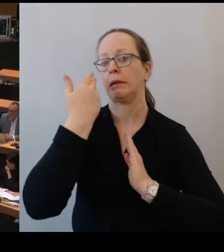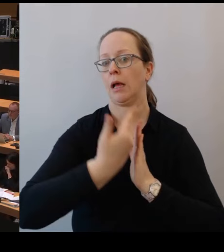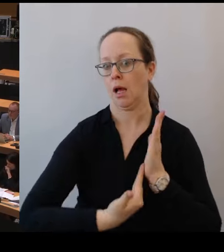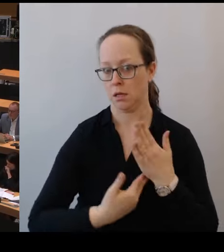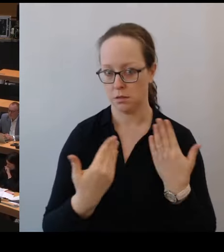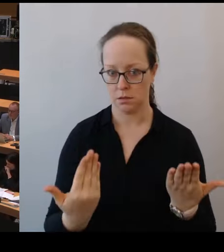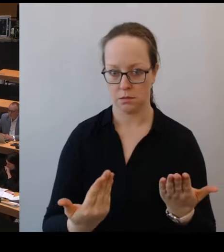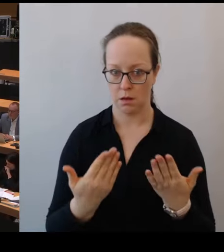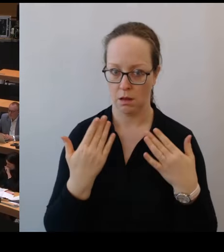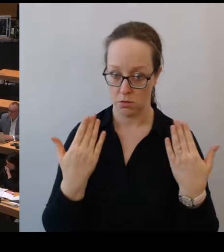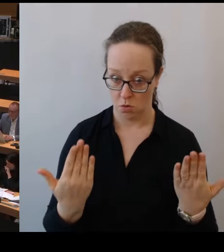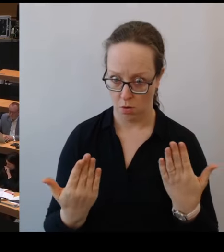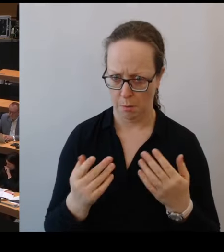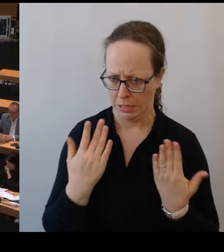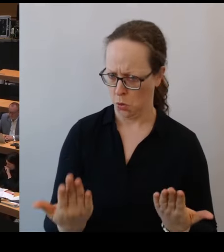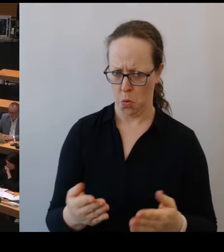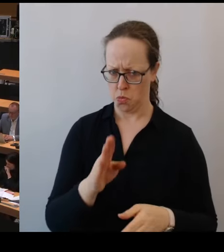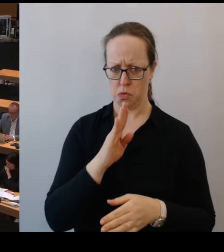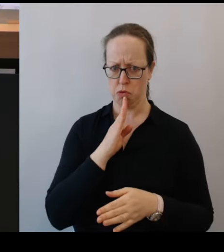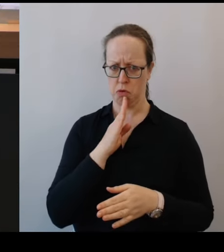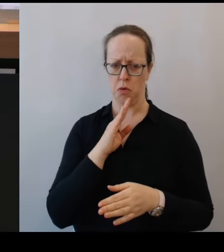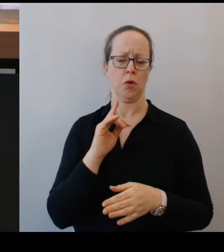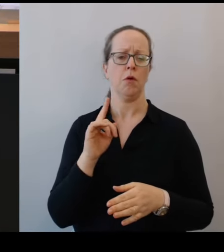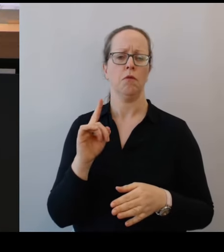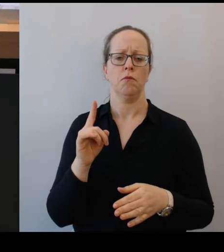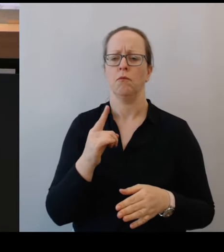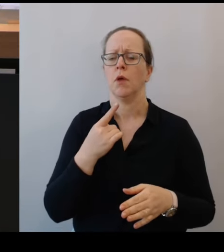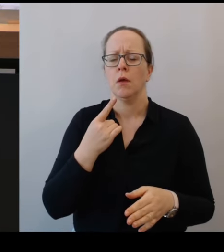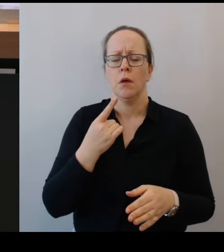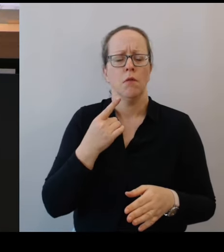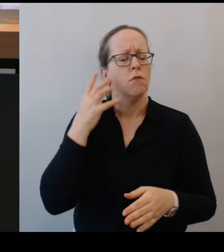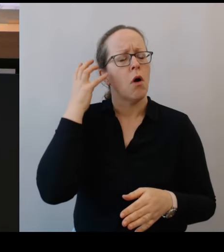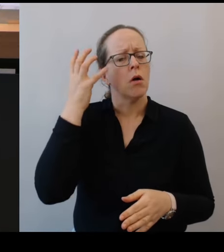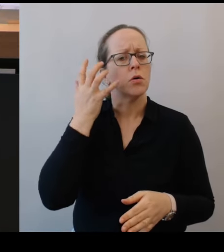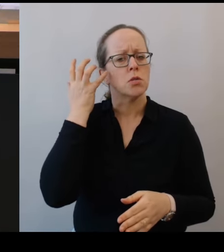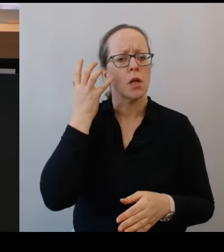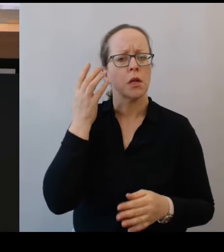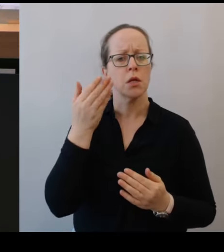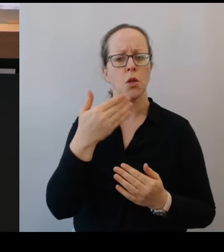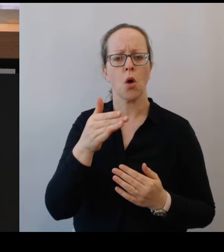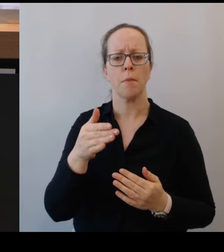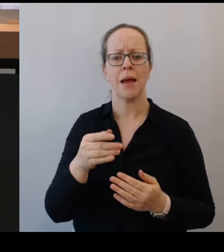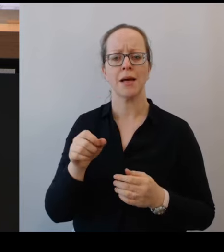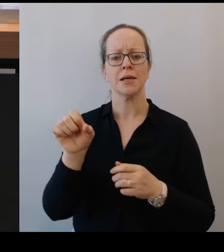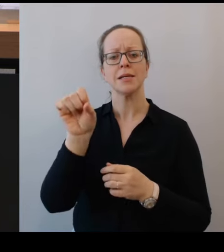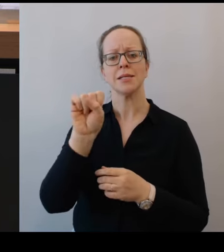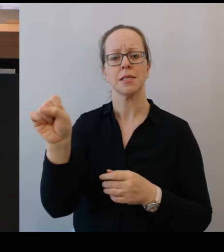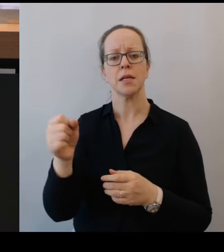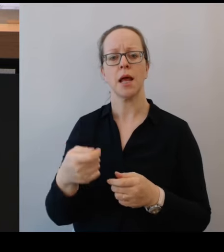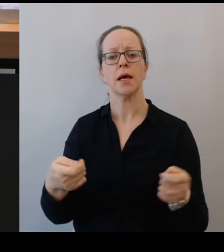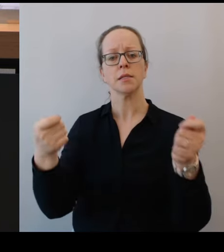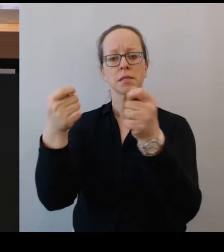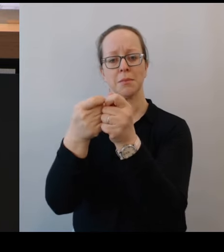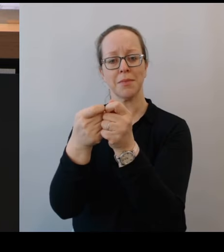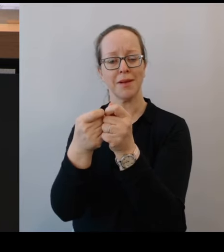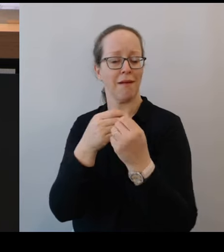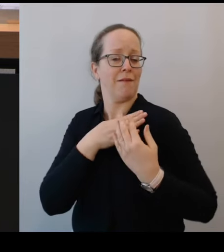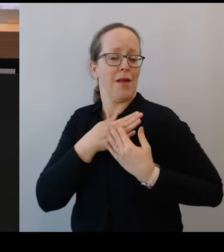Was wollen wir machen, wenn sich noch weitere Senatsmitglieder ineinander verlieben? Wenn sich der Bürgermeister in eine andere Senatorin verliebt? Das zeigt doch